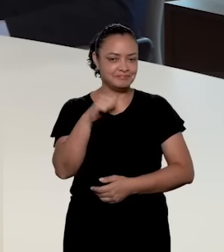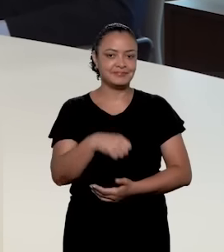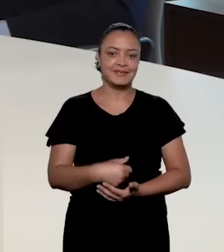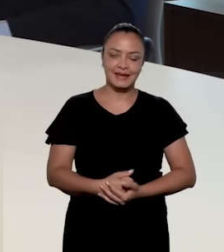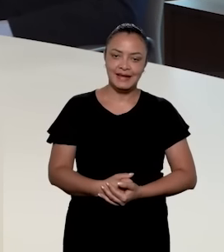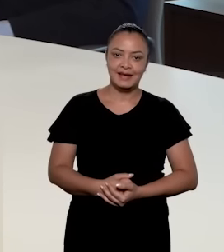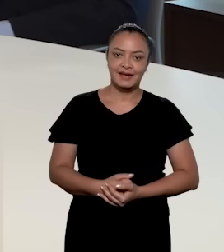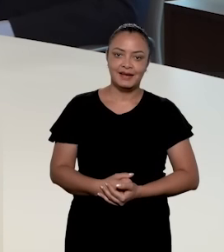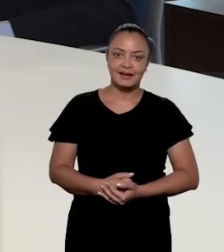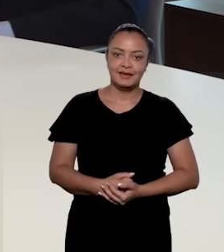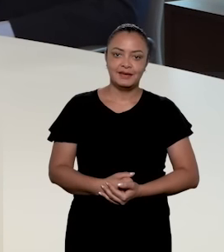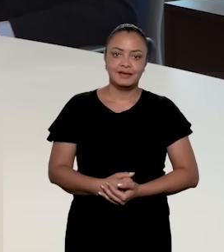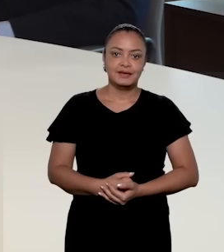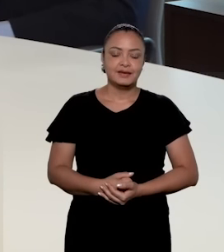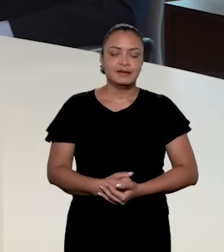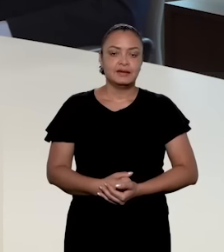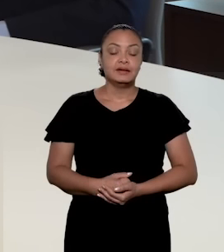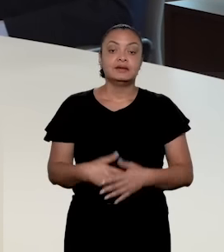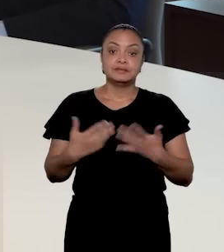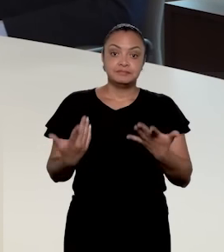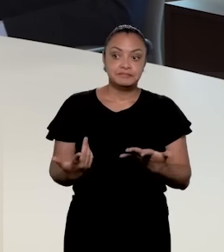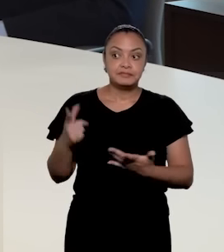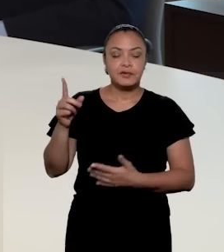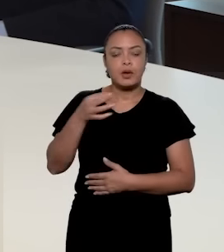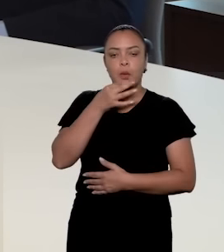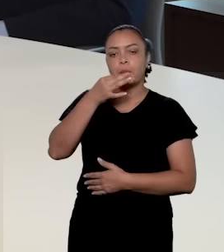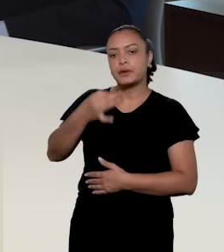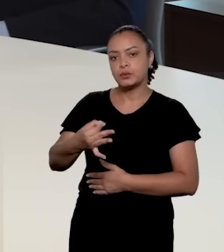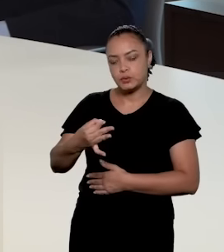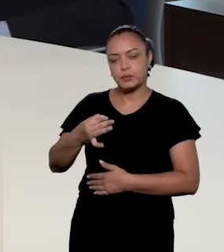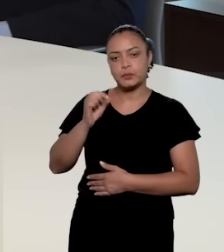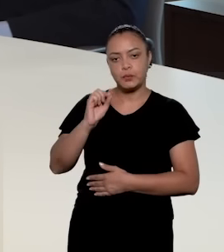Professor, o senhor comentou recentemente que as três